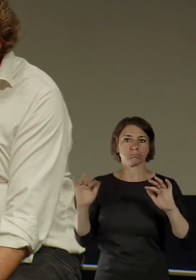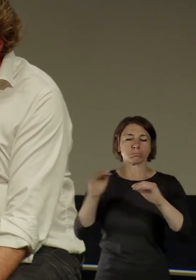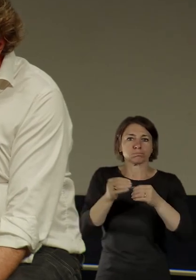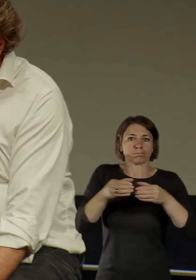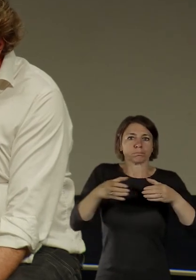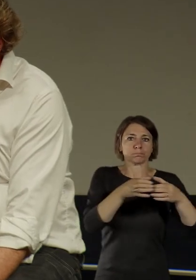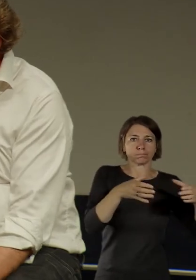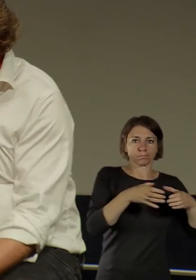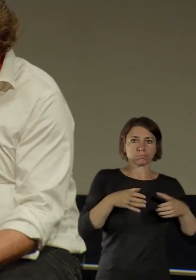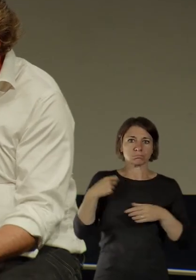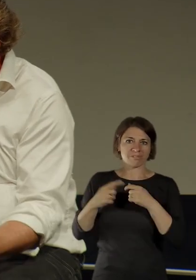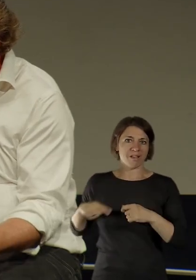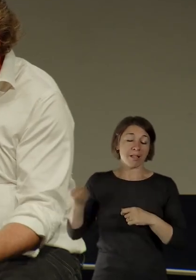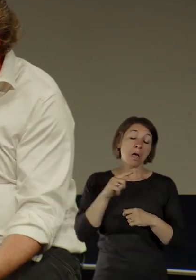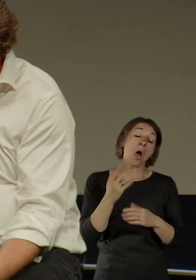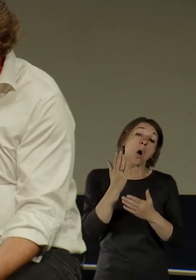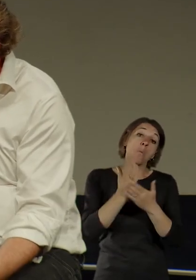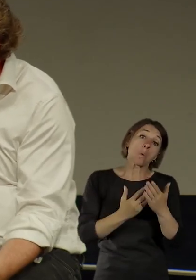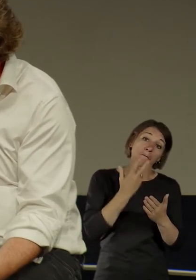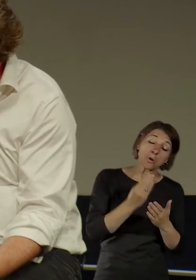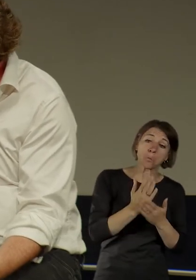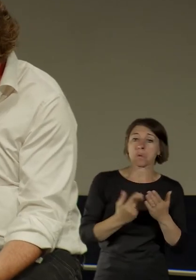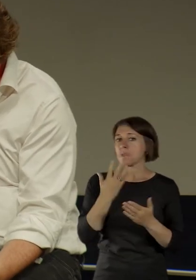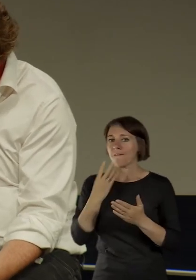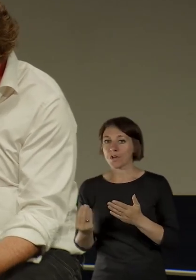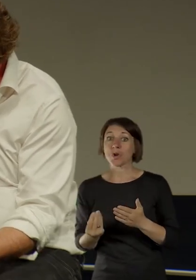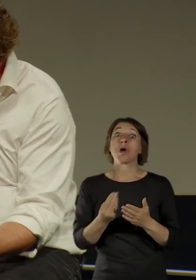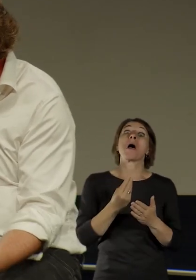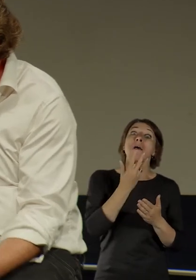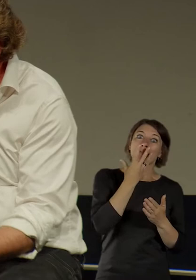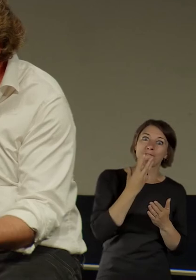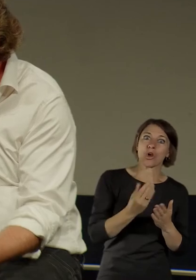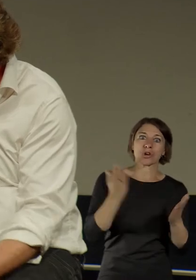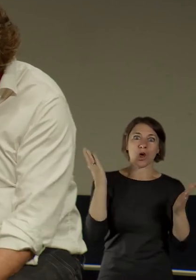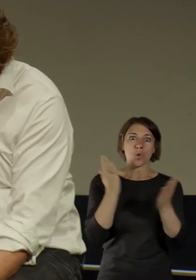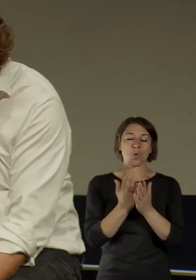Výhody to má v tom, že to je daň za úspěch těch měst, která nabízejí nějaké společenské,